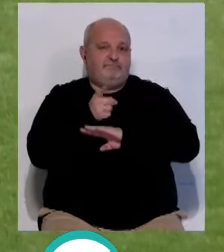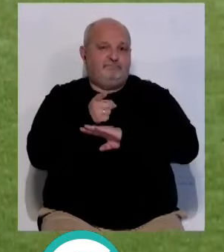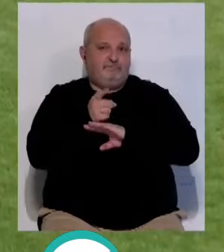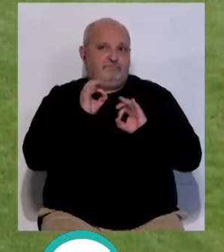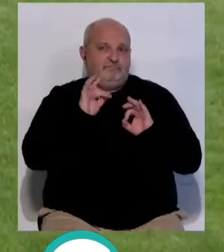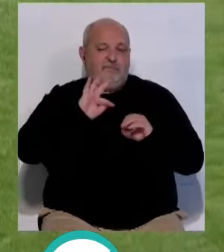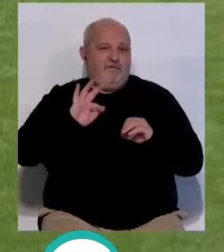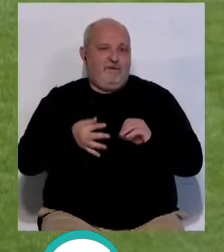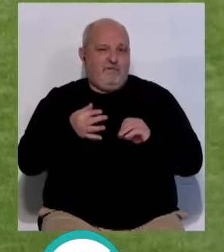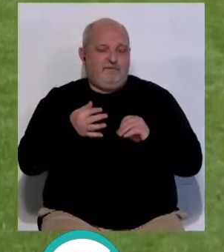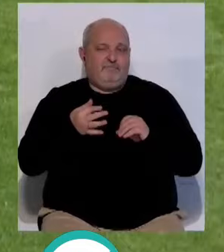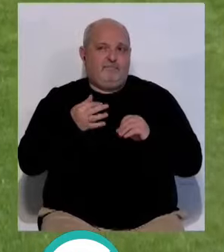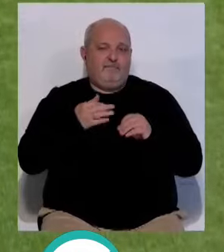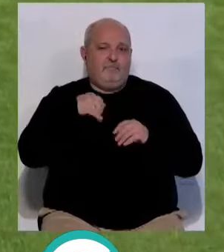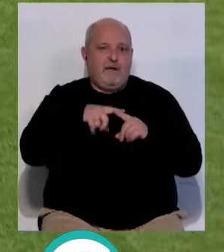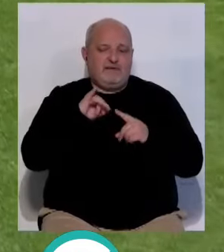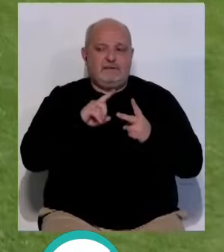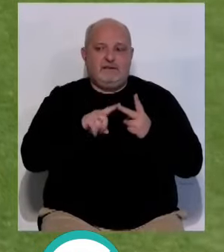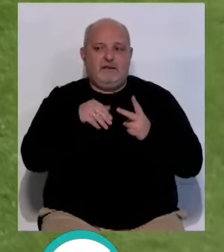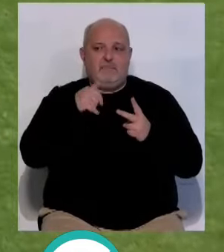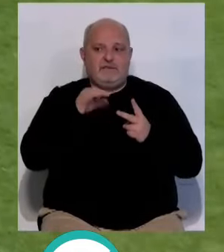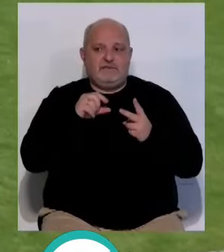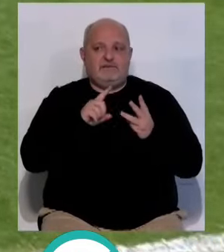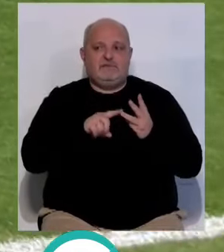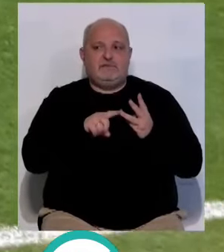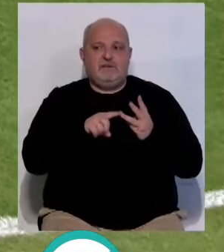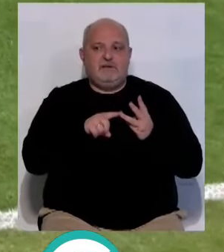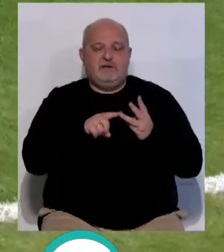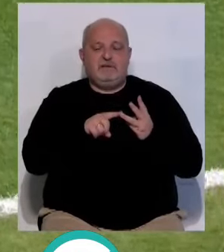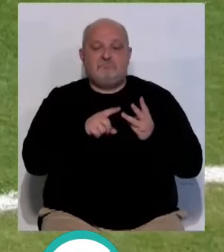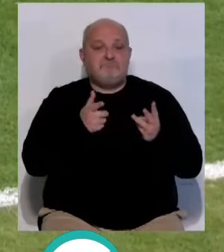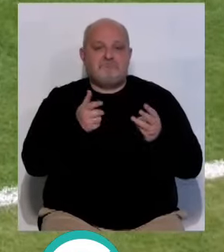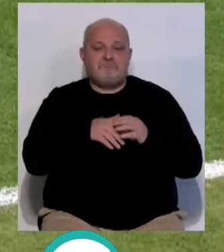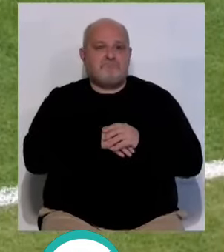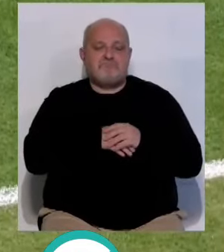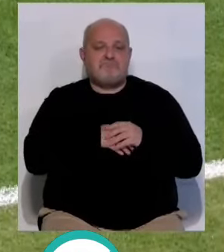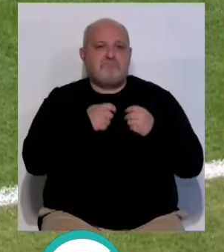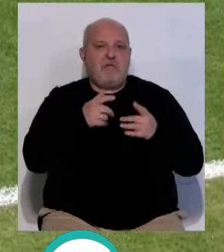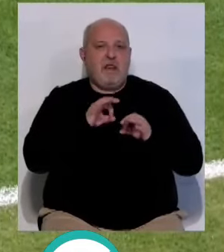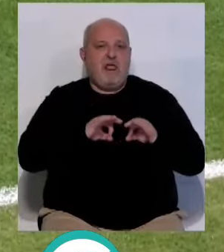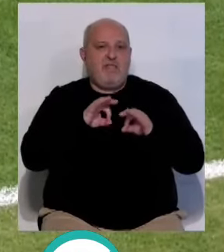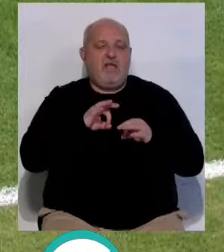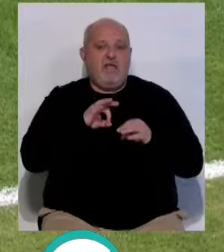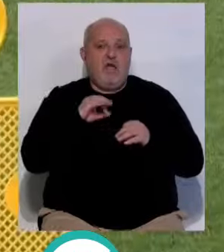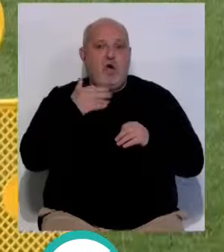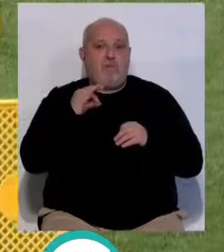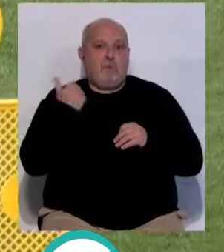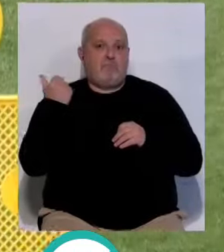casi fijos masi Gómez machis y no y no aportan O sea no aportan lo que esperamos o no aporta